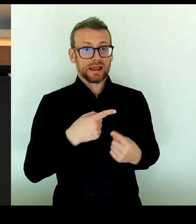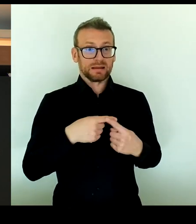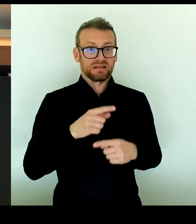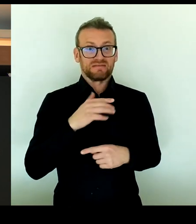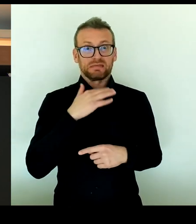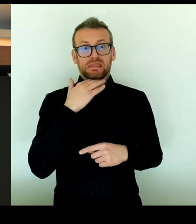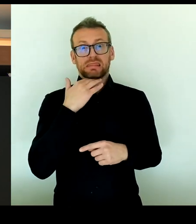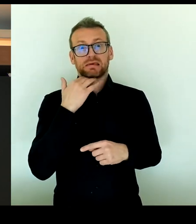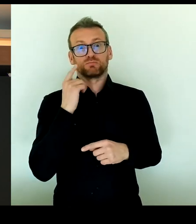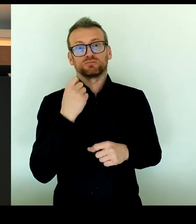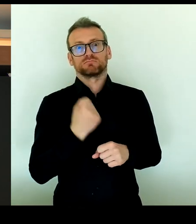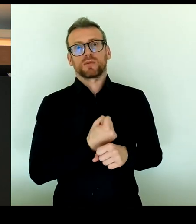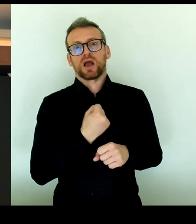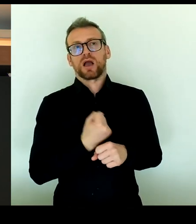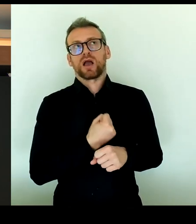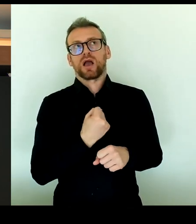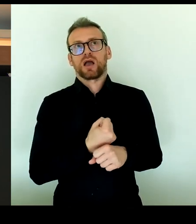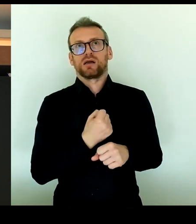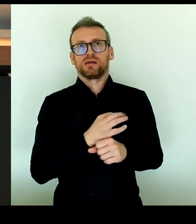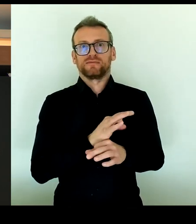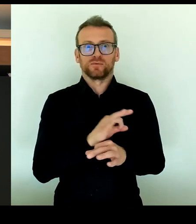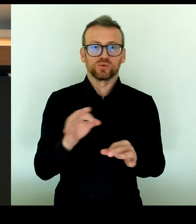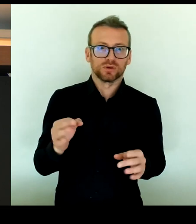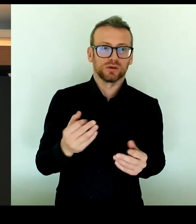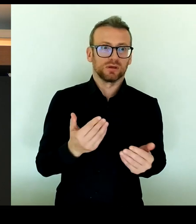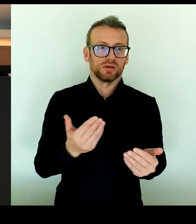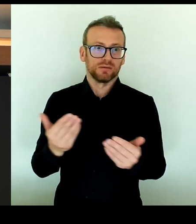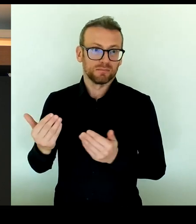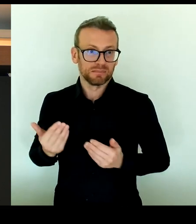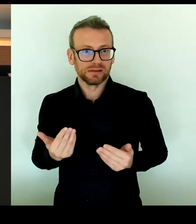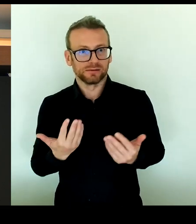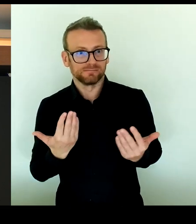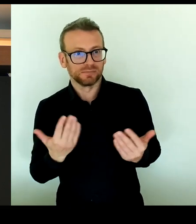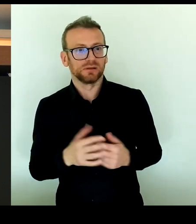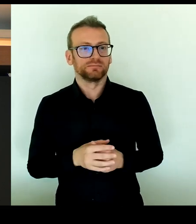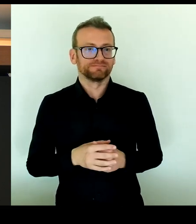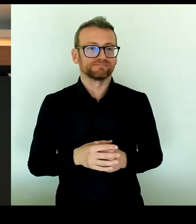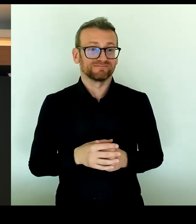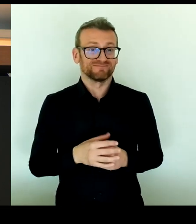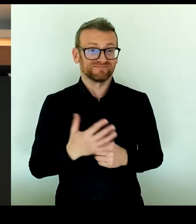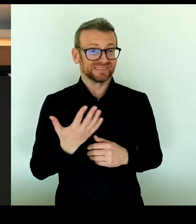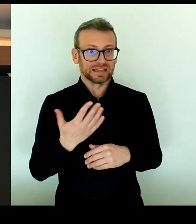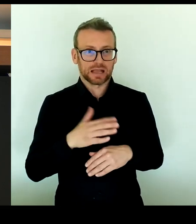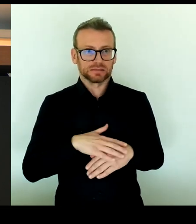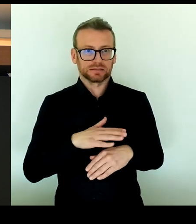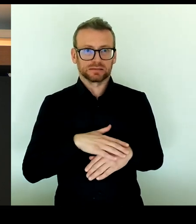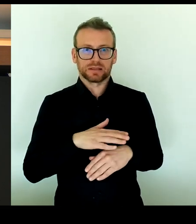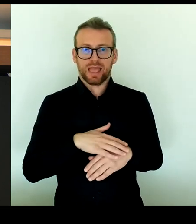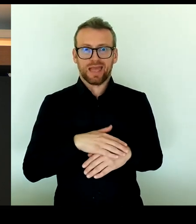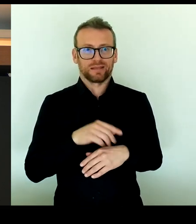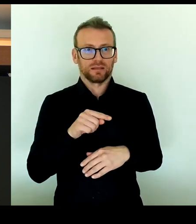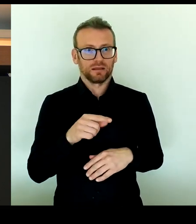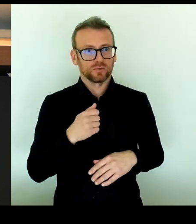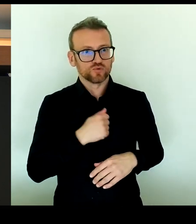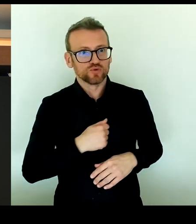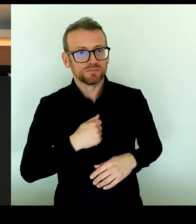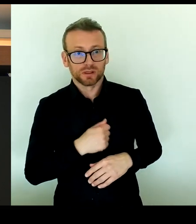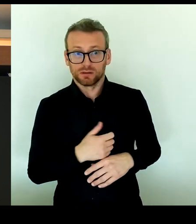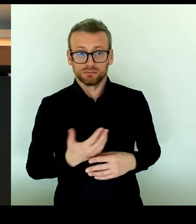aus dem Bericht zitieren: "Die vergangenen Monate haben deutlich gezeigt, dass das Land Berlin über viele Jahre versäumt hat, die